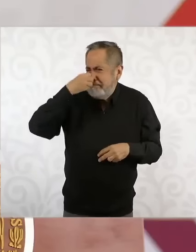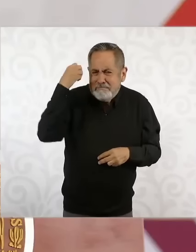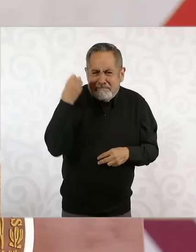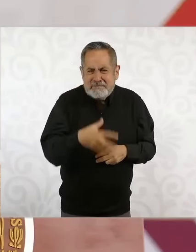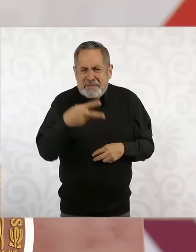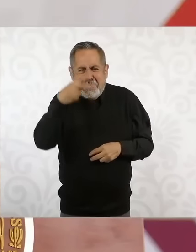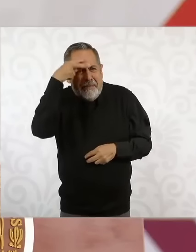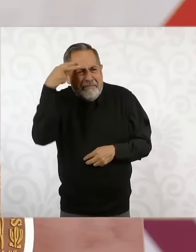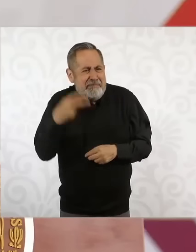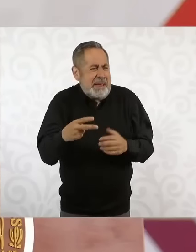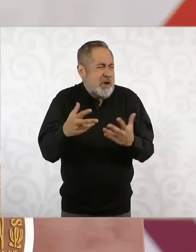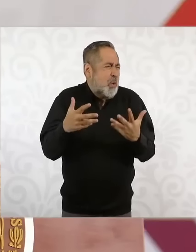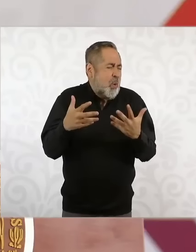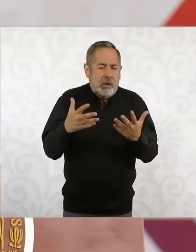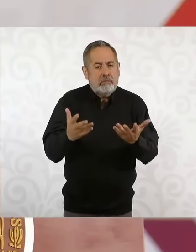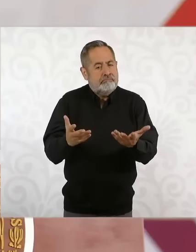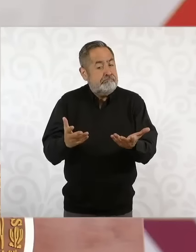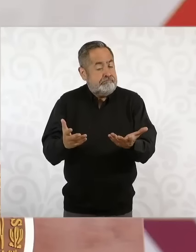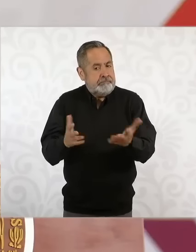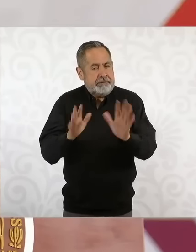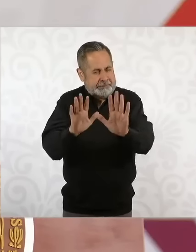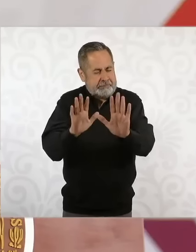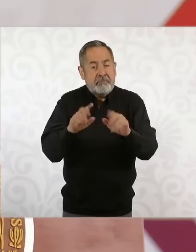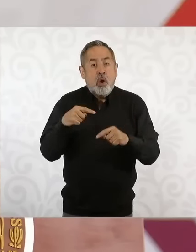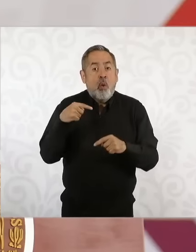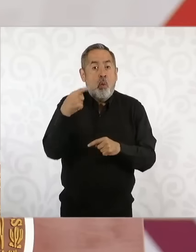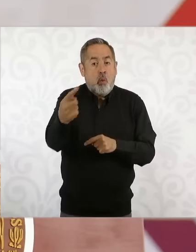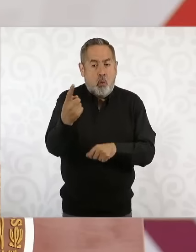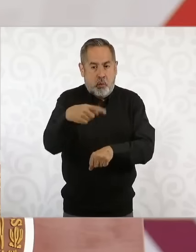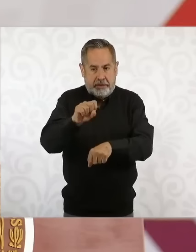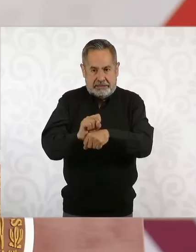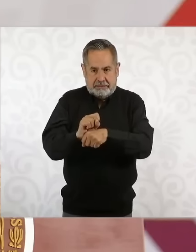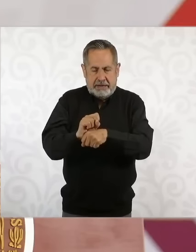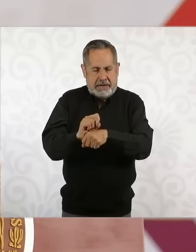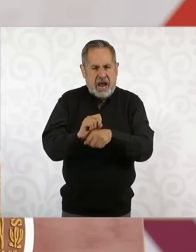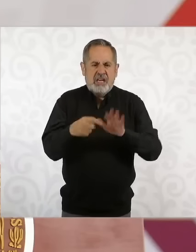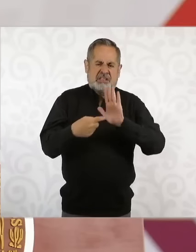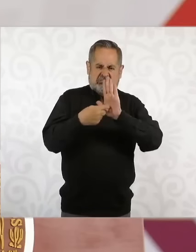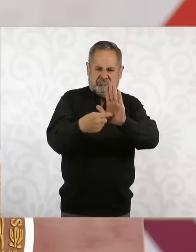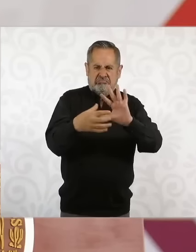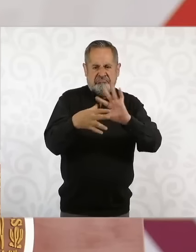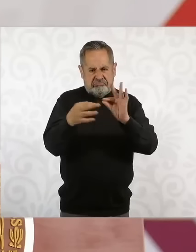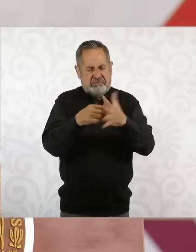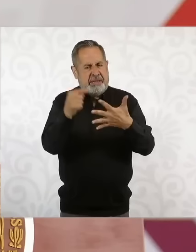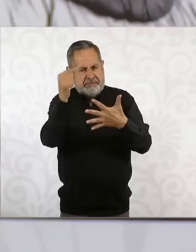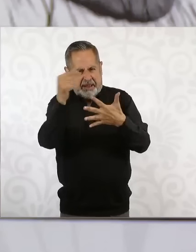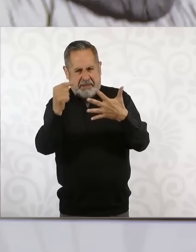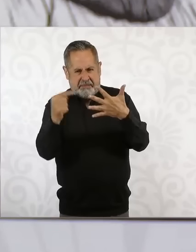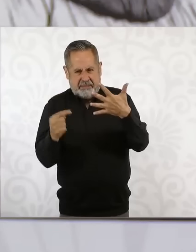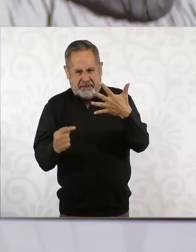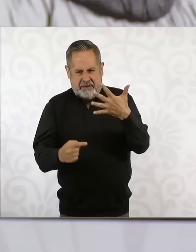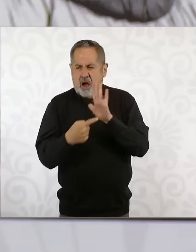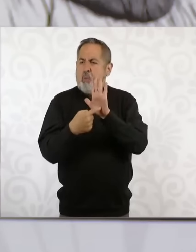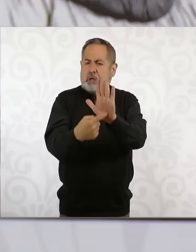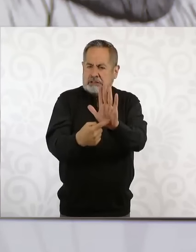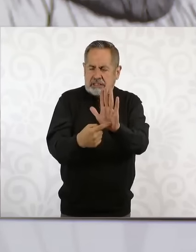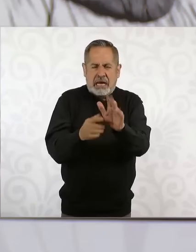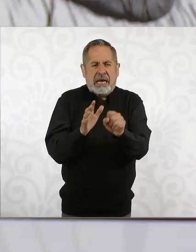Entonces, eh si nos permiten, la próxima semana hacemos una evaluación completa del mundial. Ah,